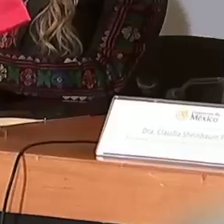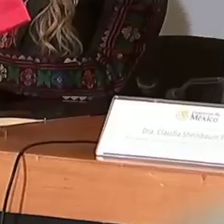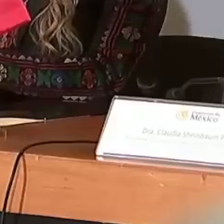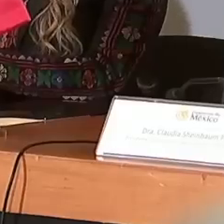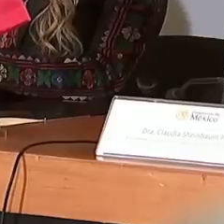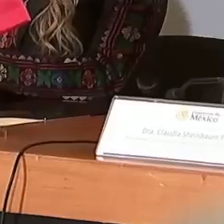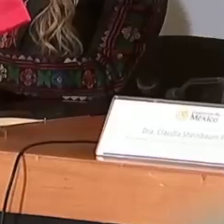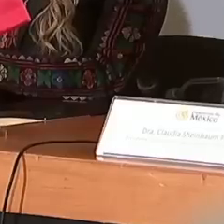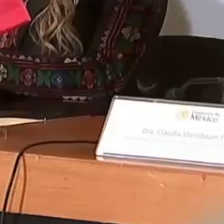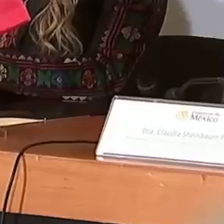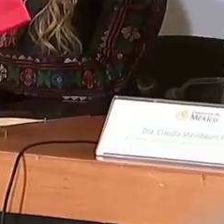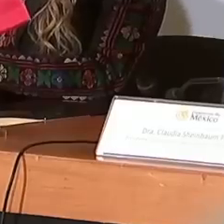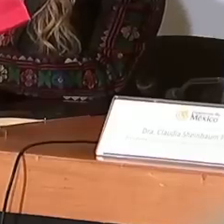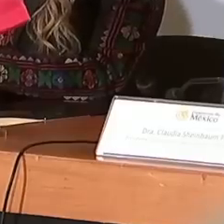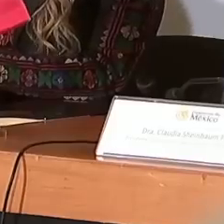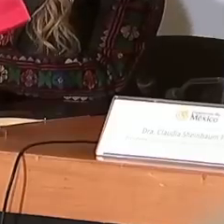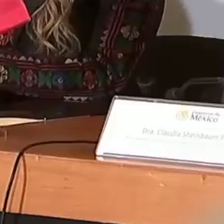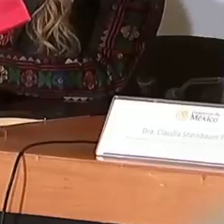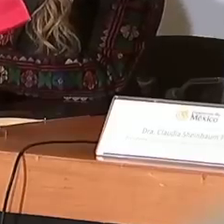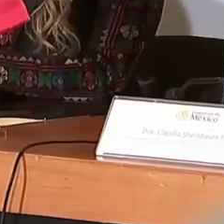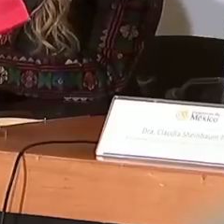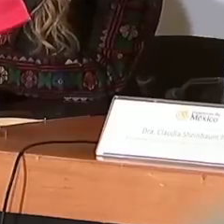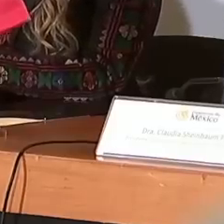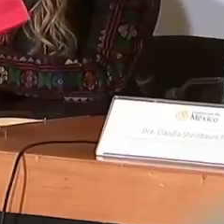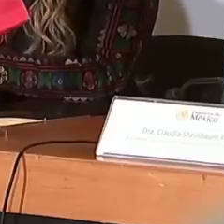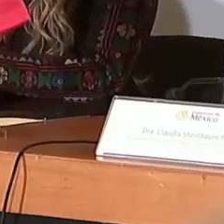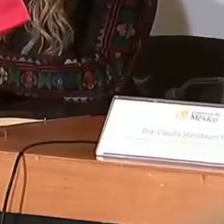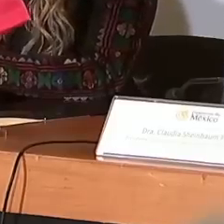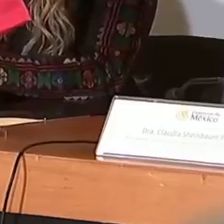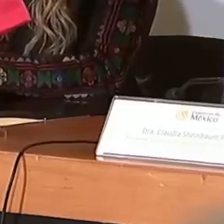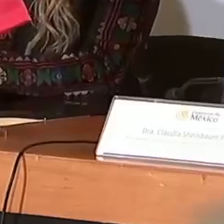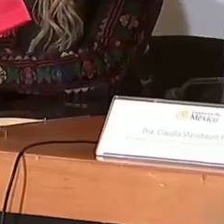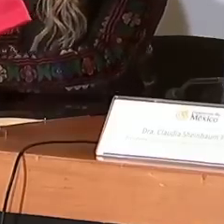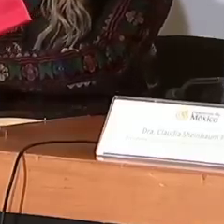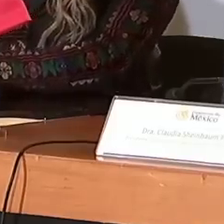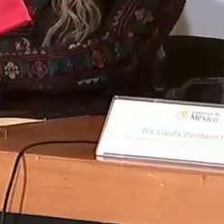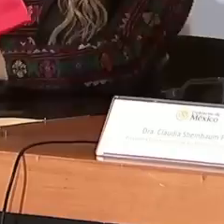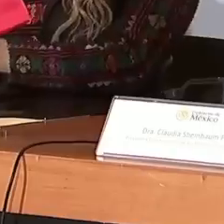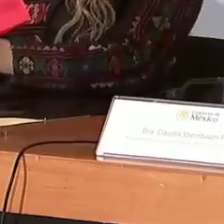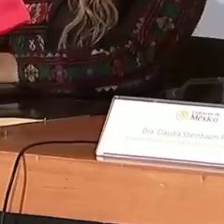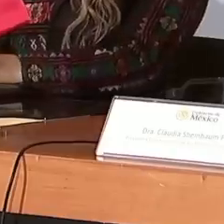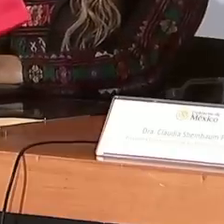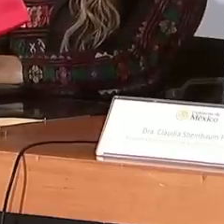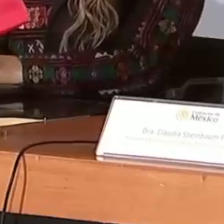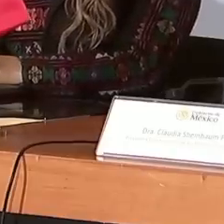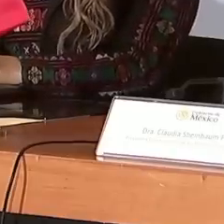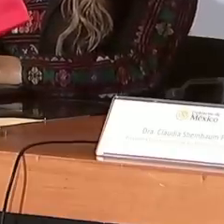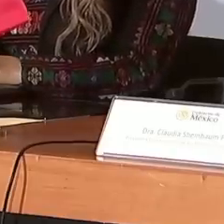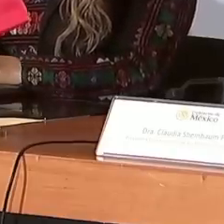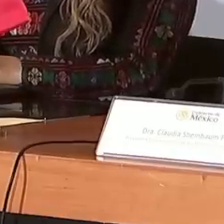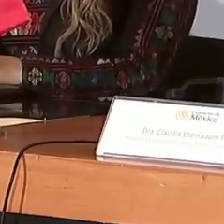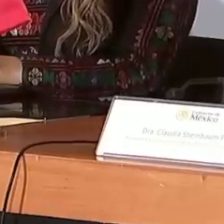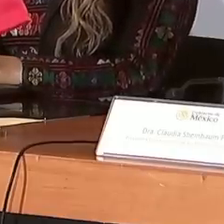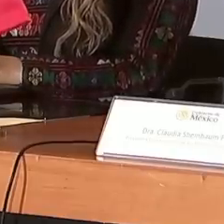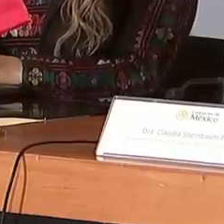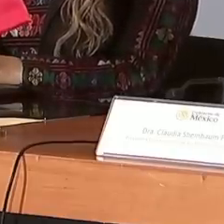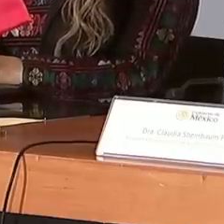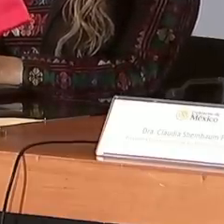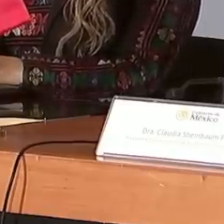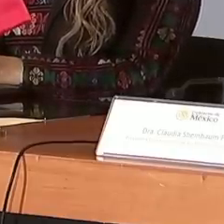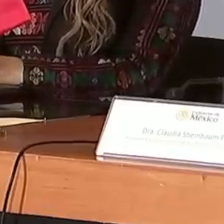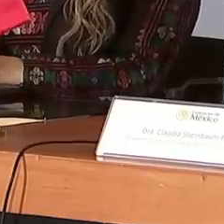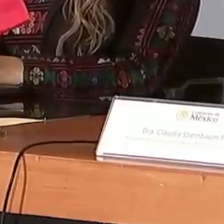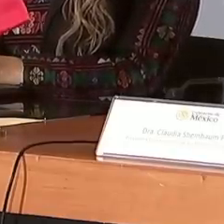Cortés comandante de la guardia nacional a la licenciada era consejera jurídica del Federal a